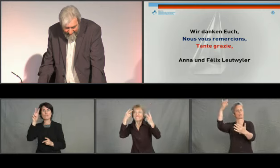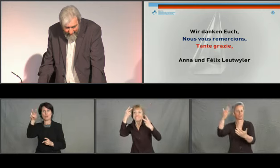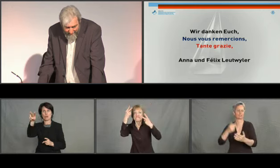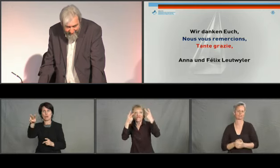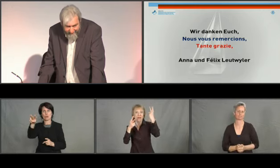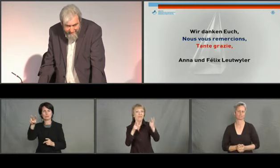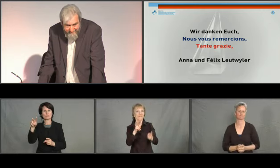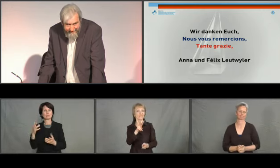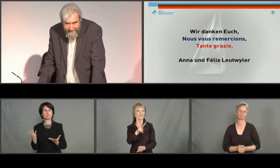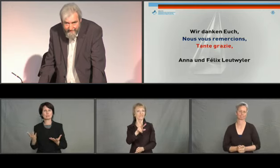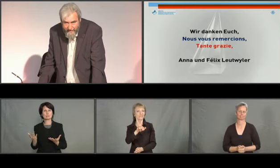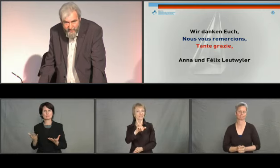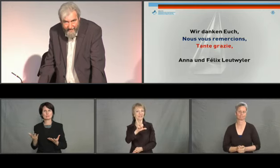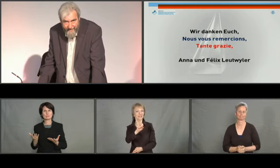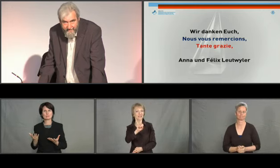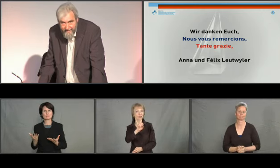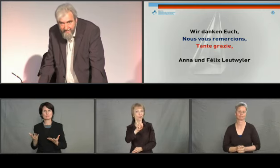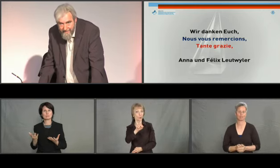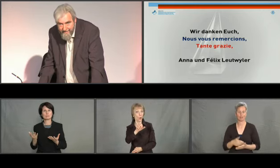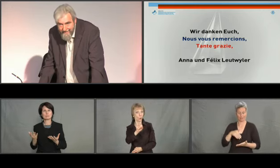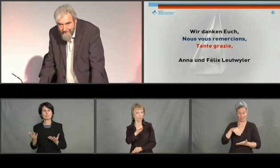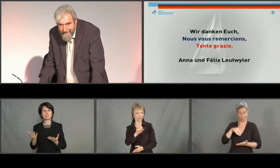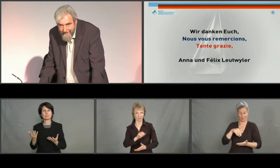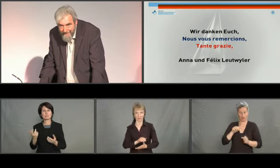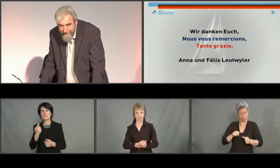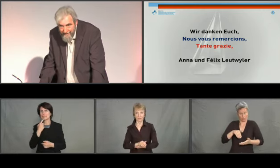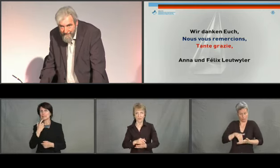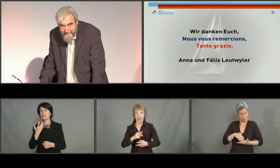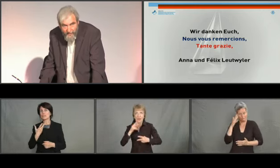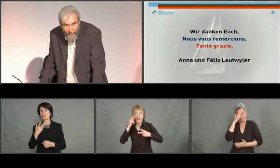haben ist ein Geschenk.